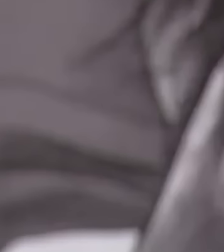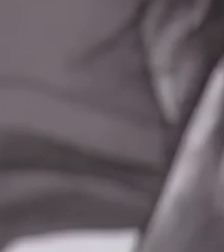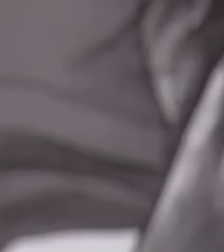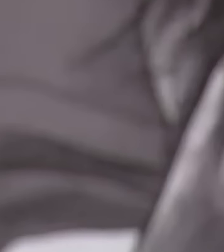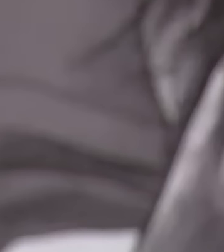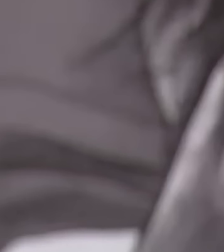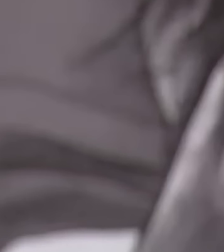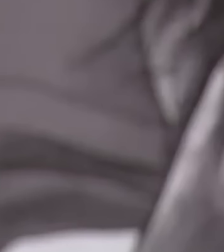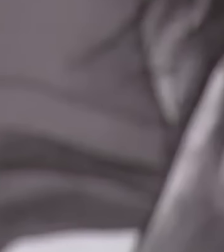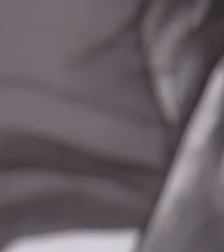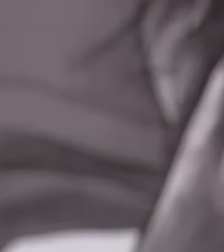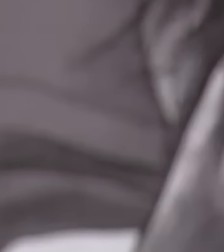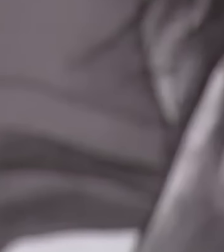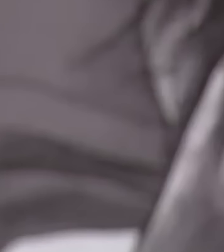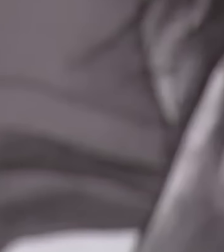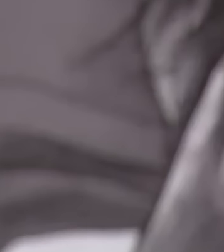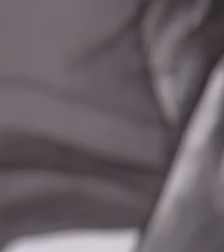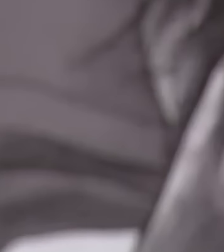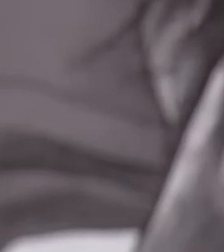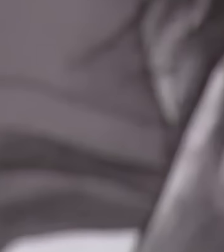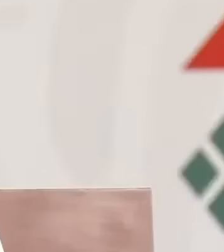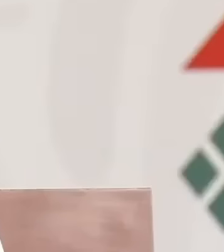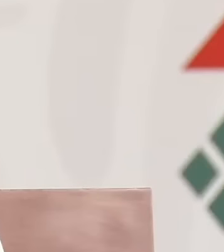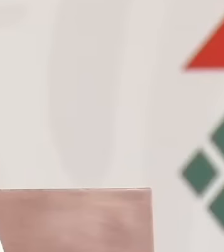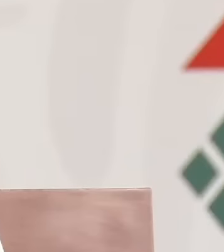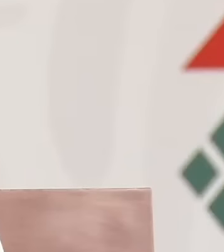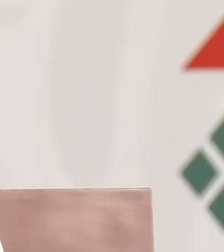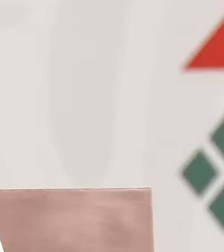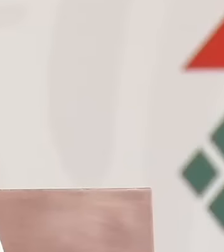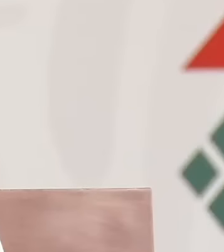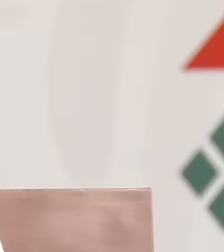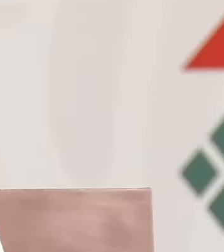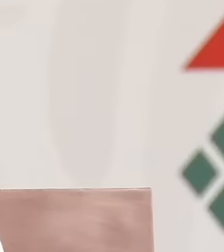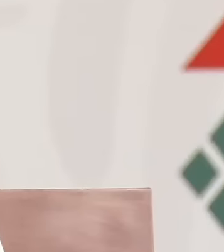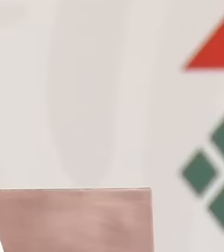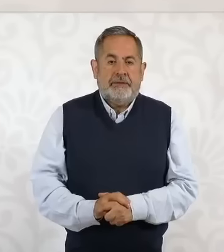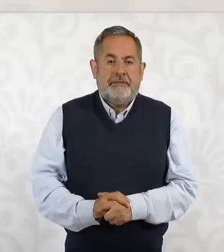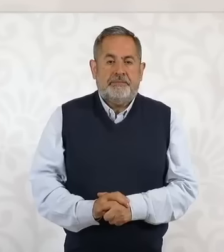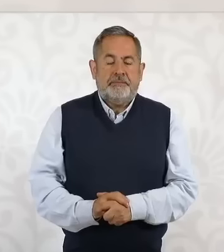que está dando muchos resultados. No los podemos dar a conocer todavía por respeto a los padres